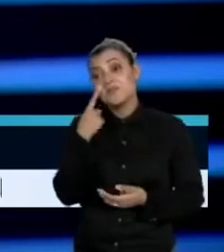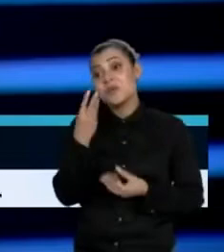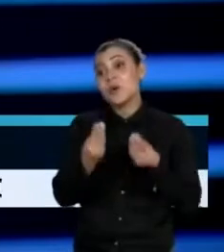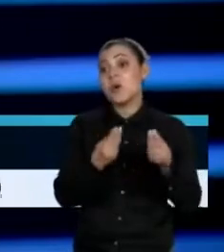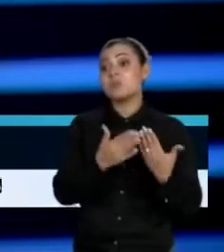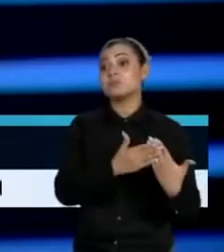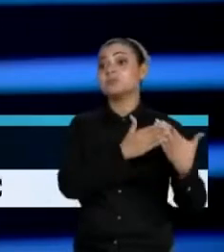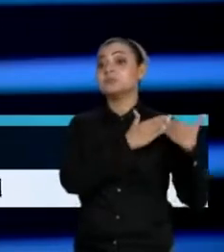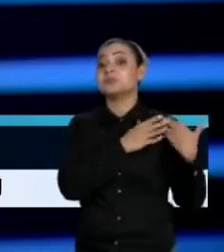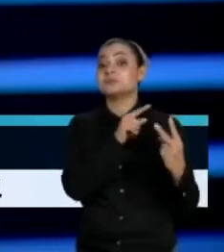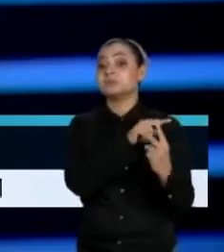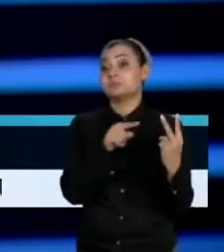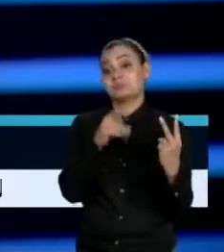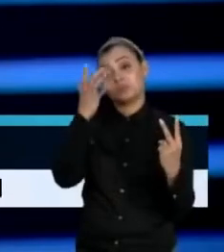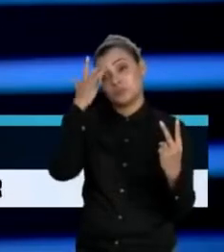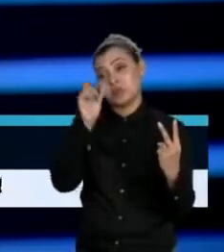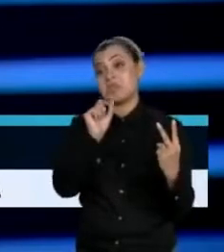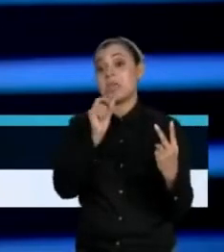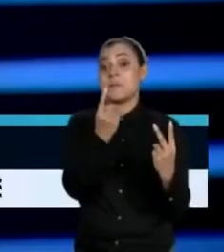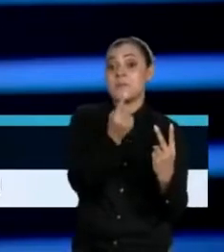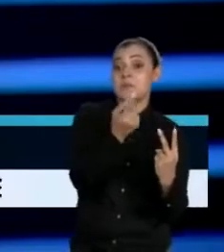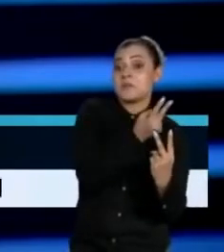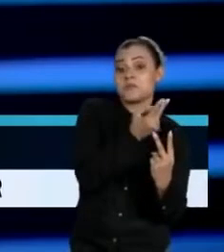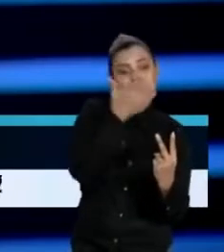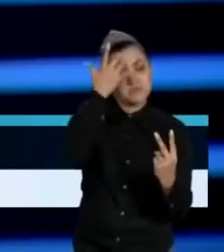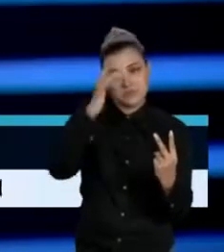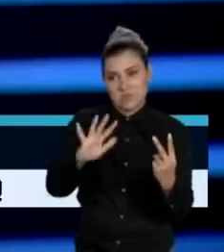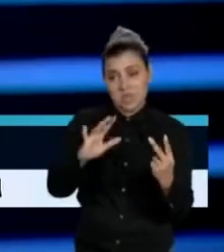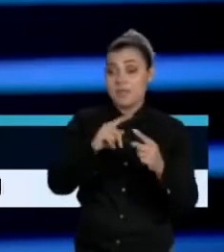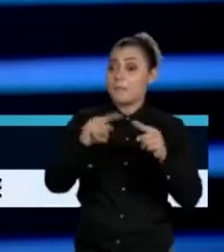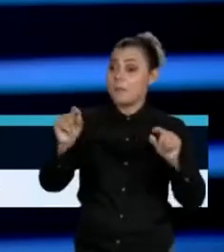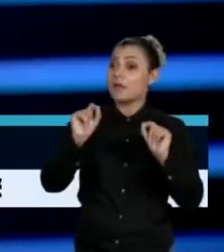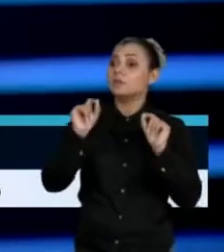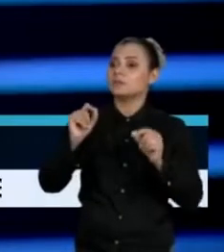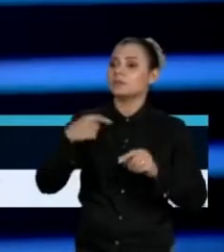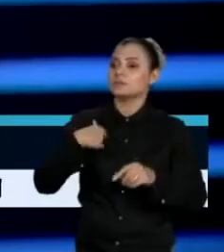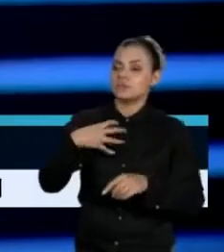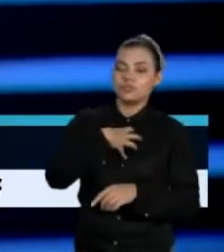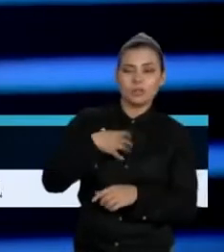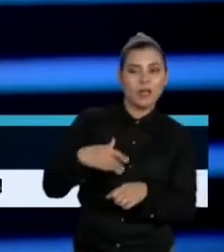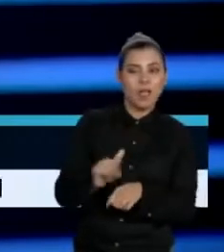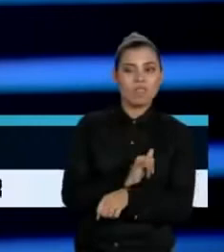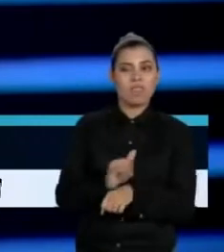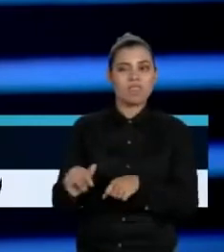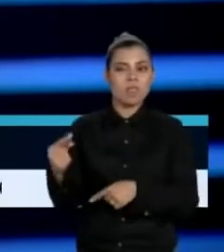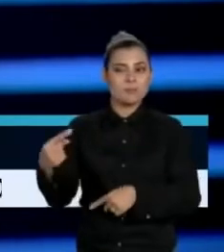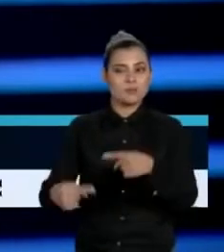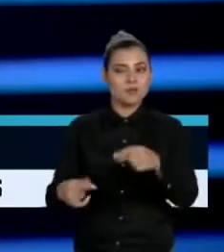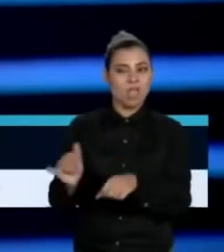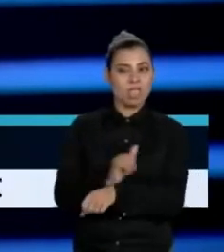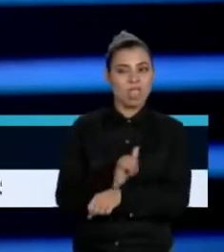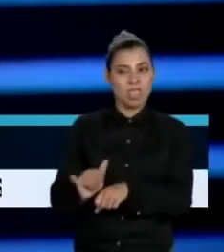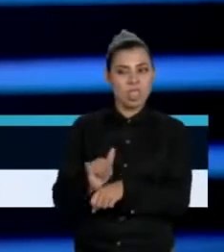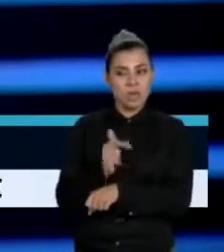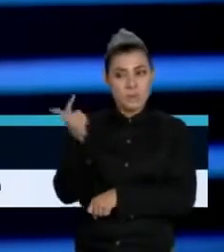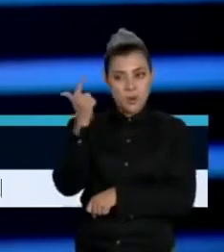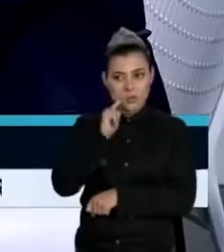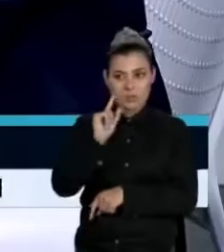mas me parece que a engenharia política para conseguir avançar e ganhar a